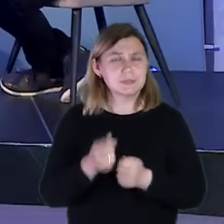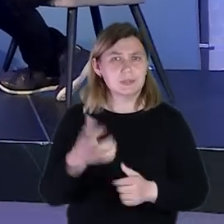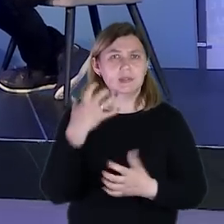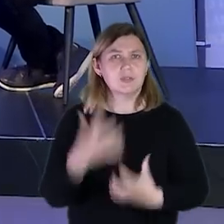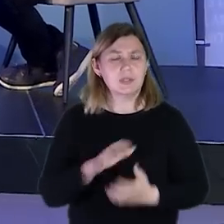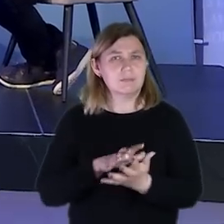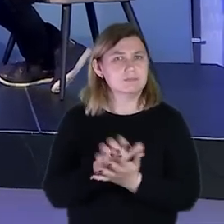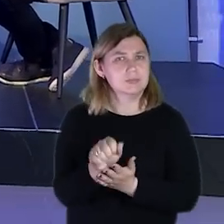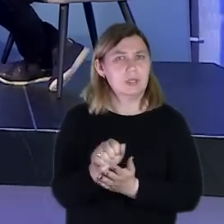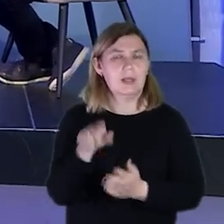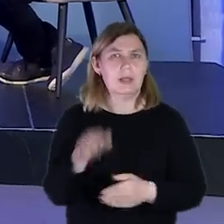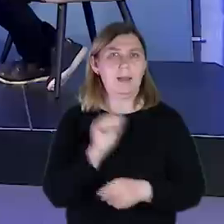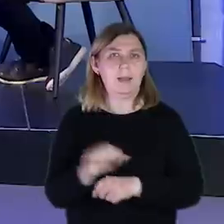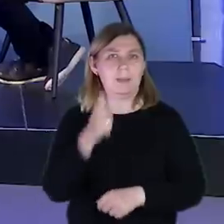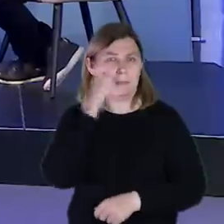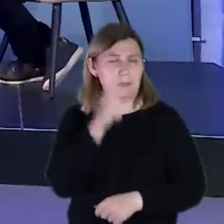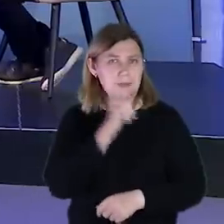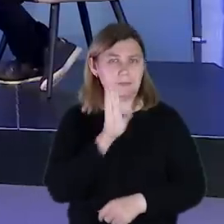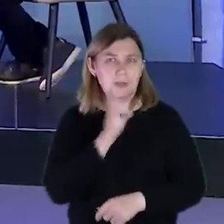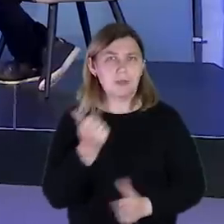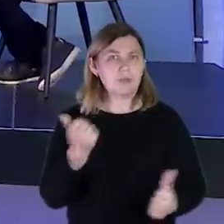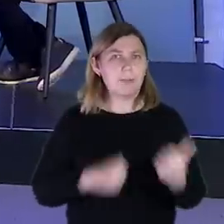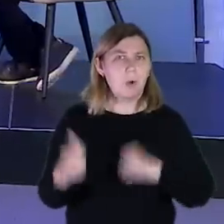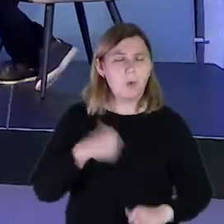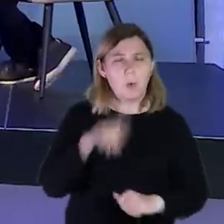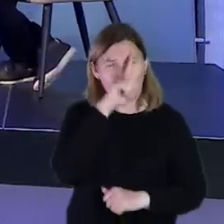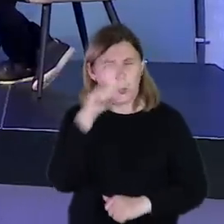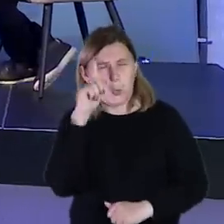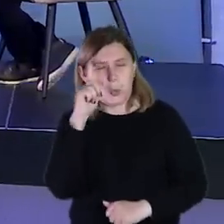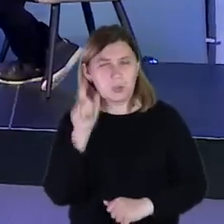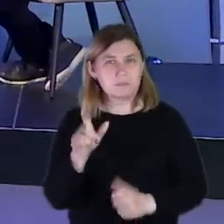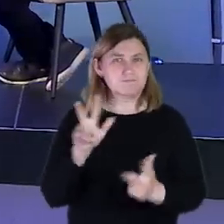prostu zwykłe, bandyckie na pograniczu wschodnim, niepokojąc ludność. Dochodziło do